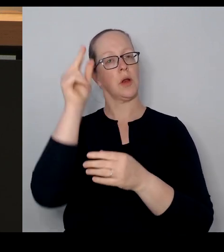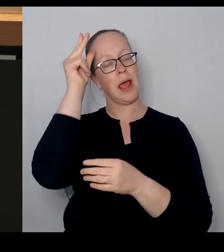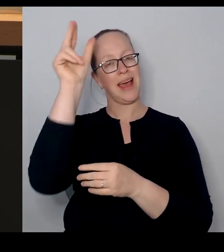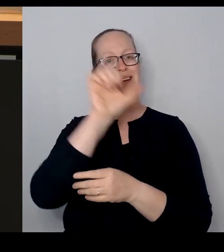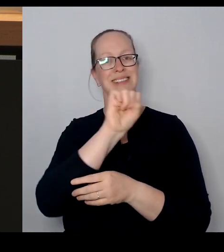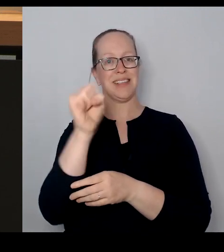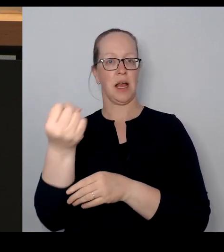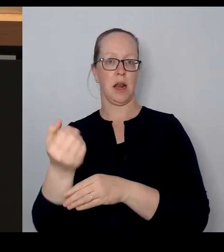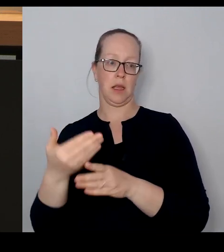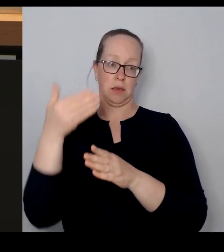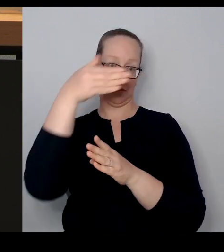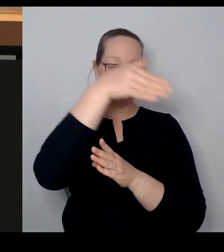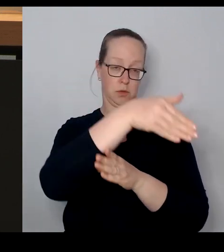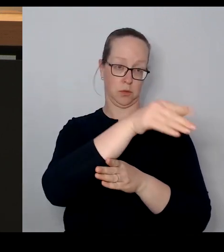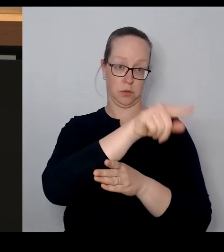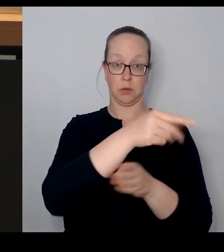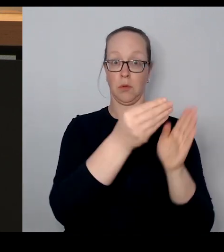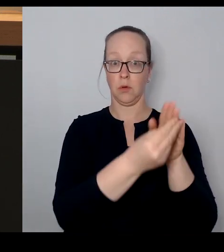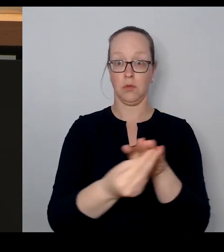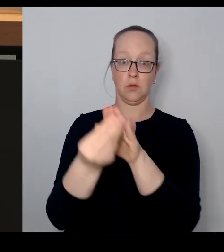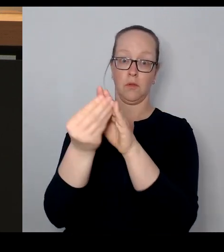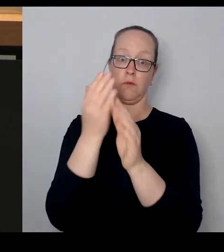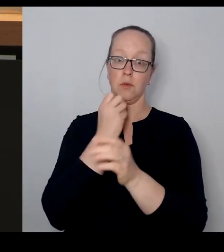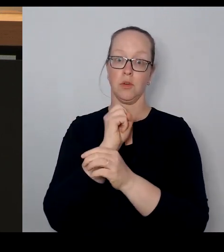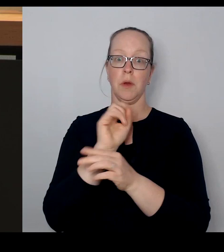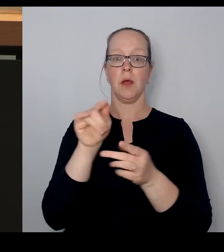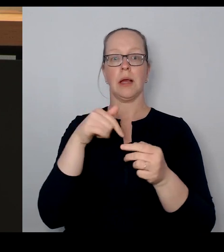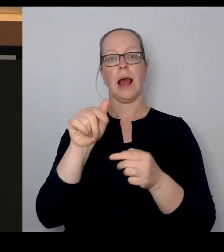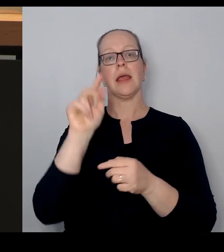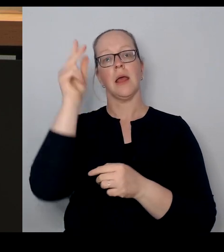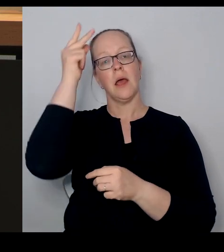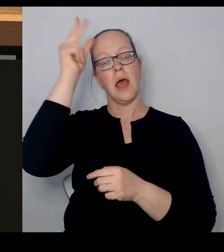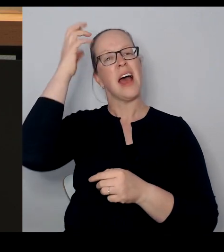richtigstellen, weil auch er gestern der Meinung in dieser Sprecherrunde diese Initiative würde